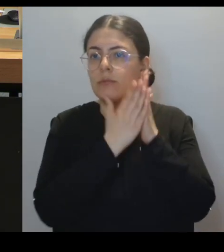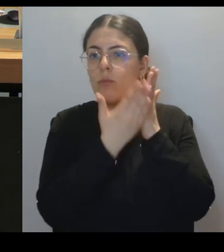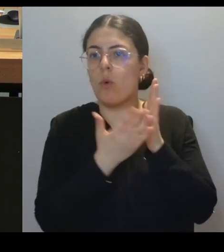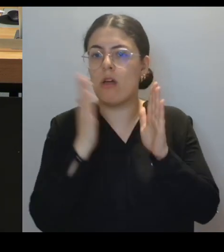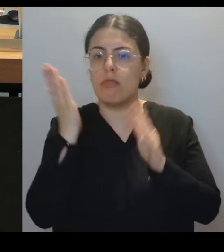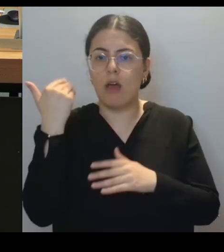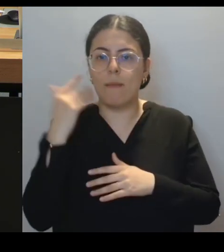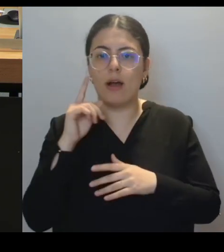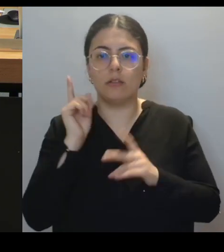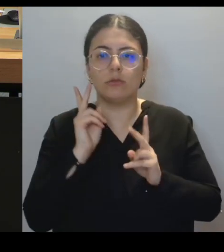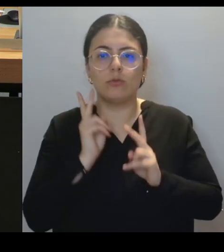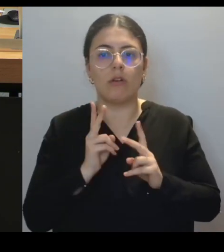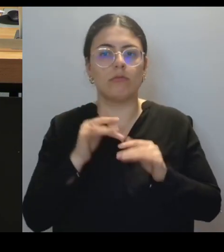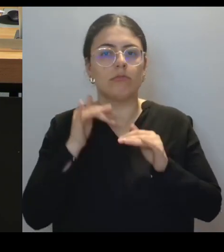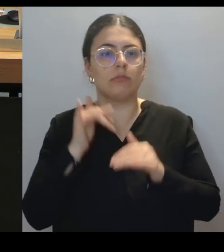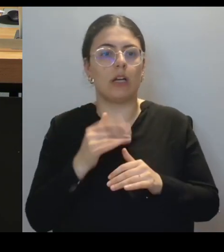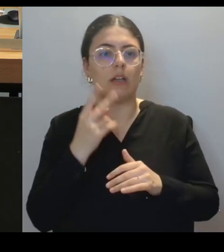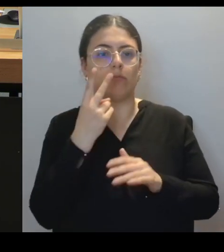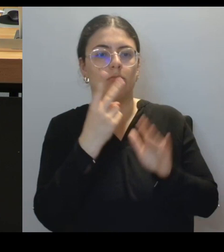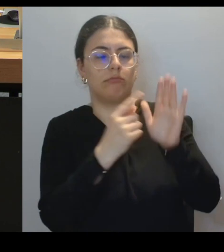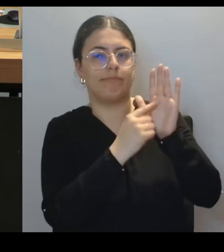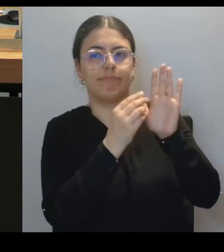nämlich die heterosexuelle Beziehung und alle übrigen Beziehungen